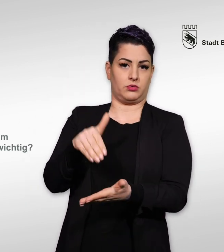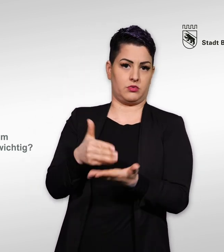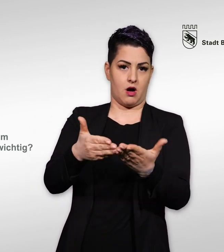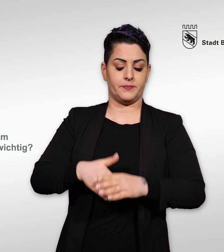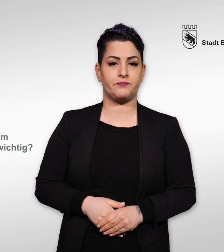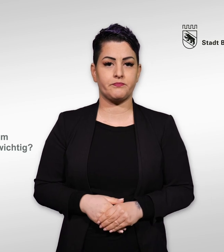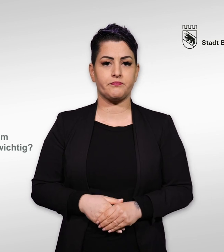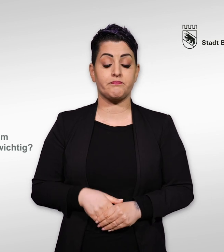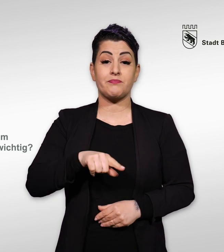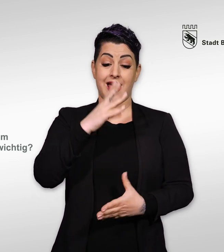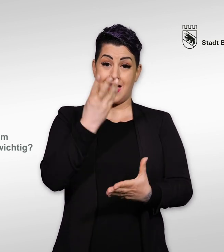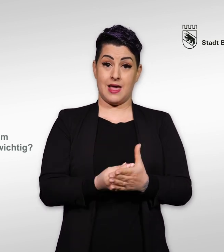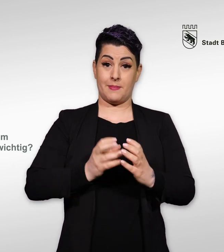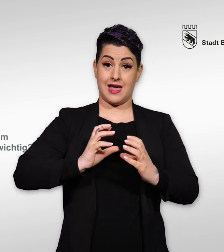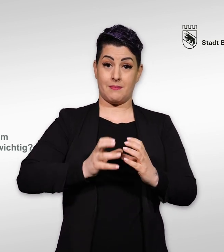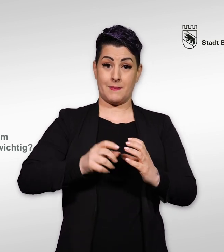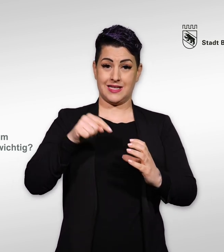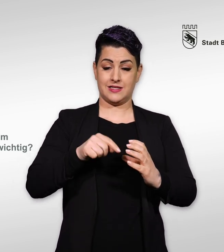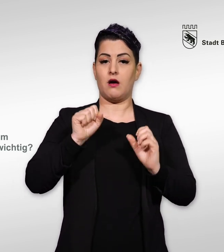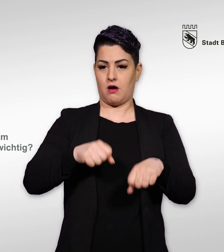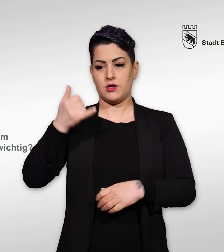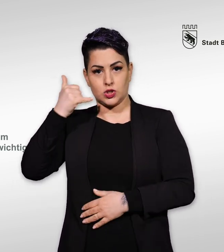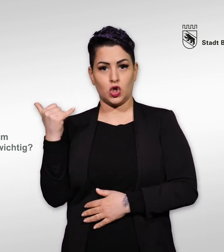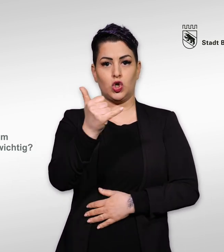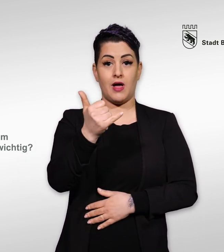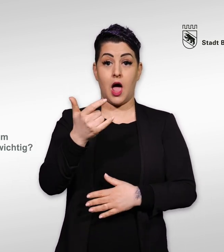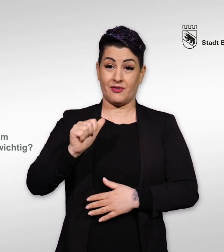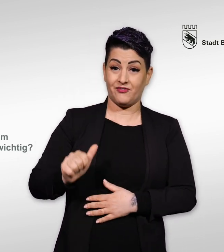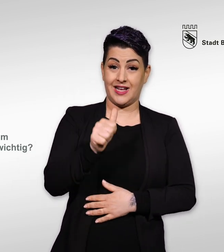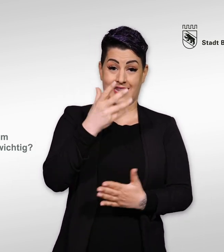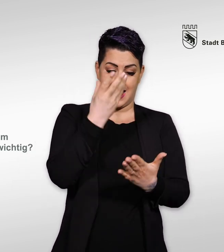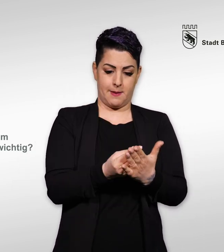Damit ein Rückruf über das App «myMMX» möglich ist, muss das App offen bleiben.